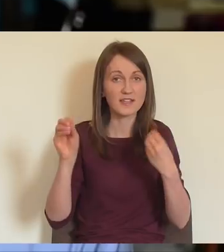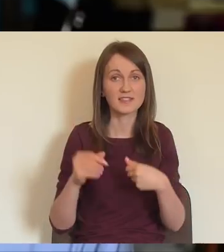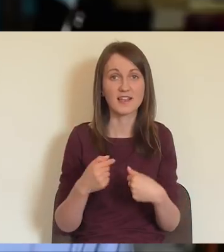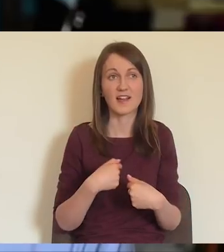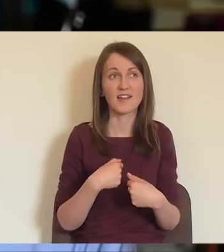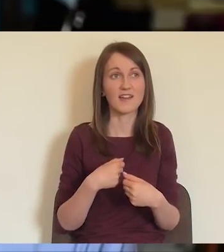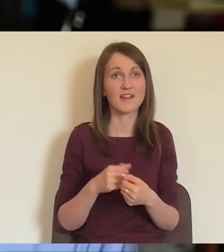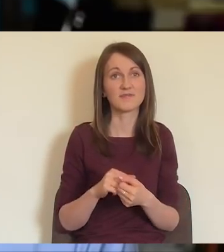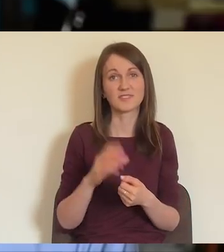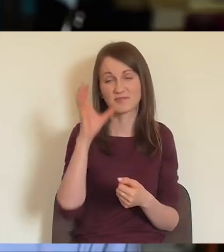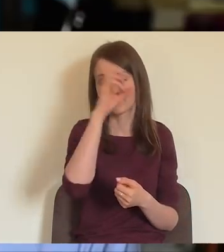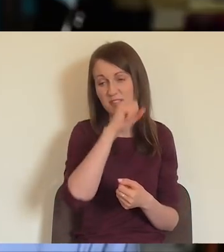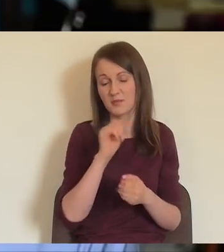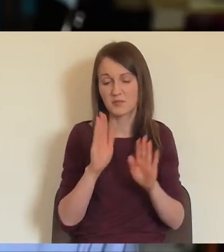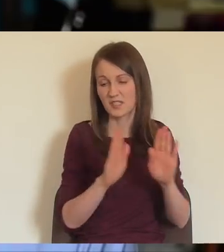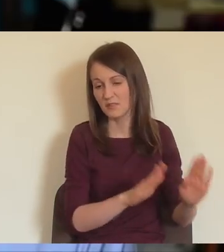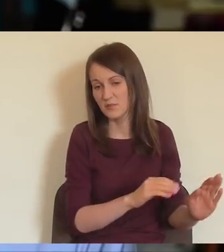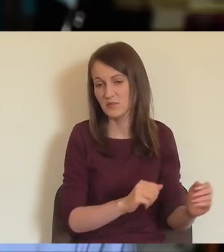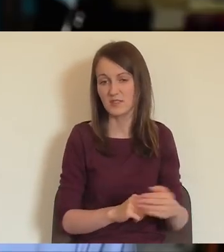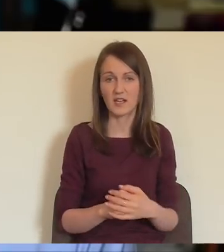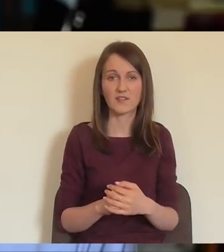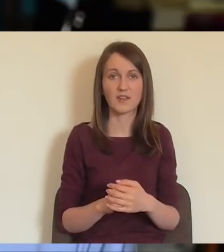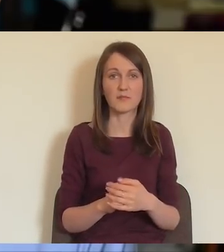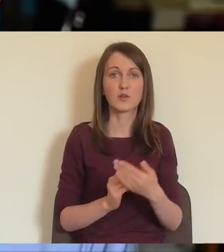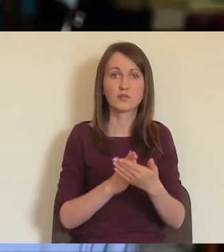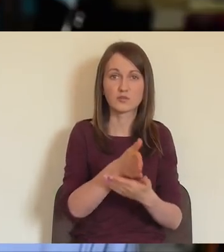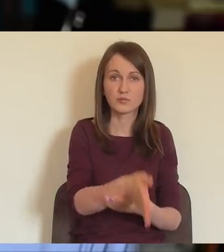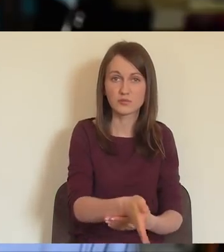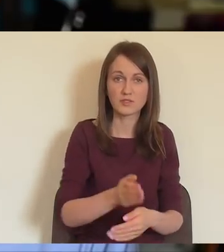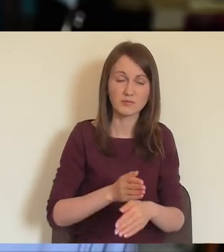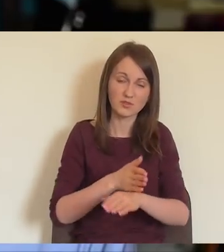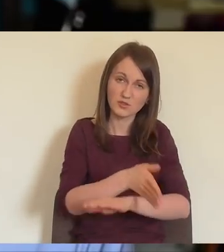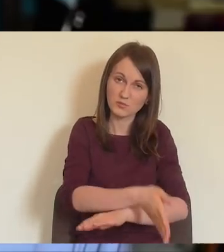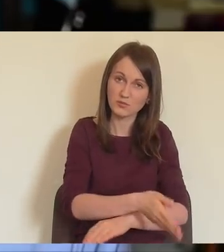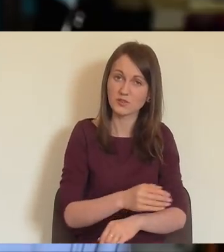a ja może przez różne rzeczy, może mogę się faktycznie usprawiedliwić,